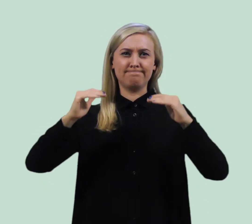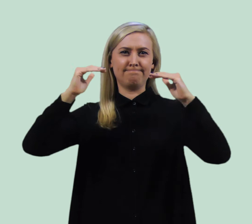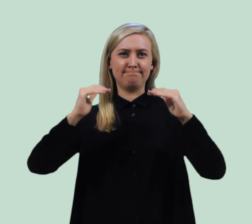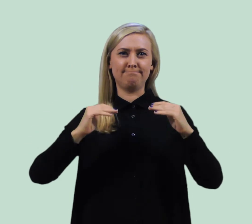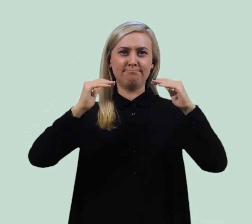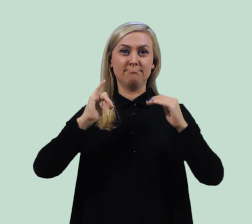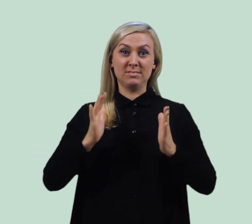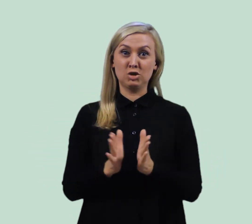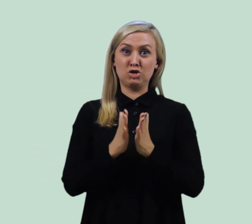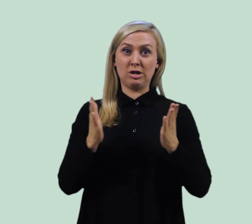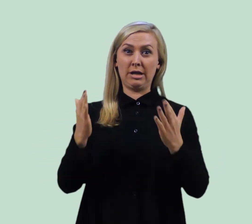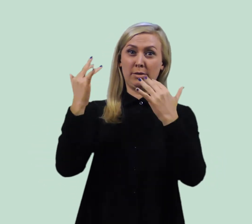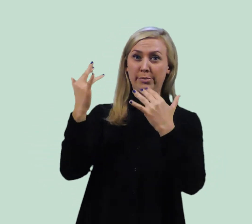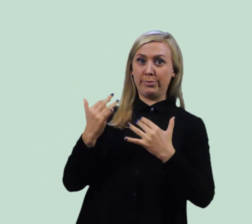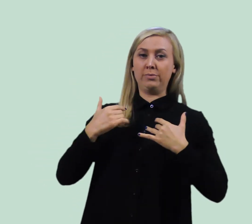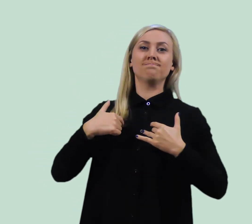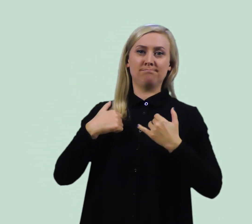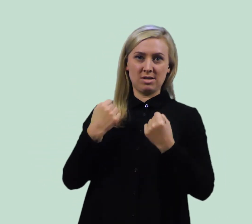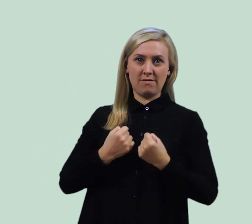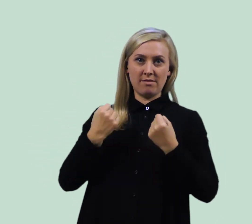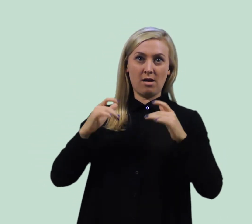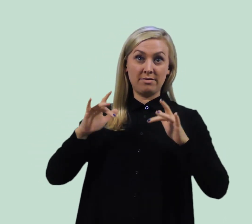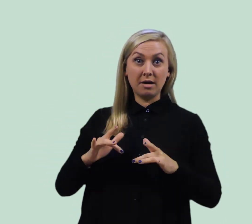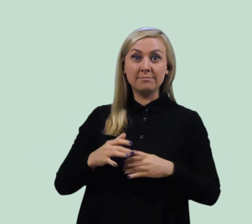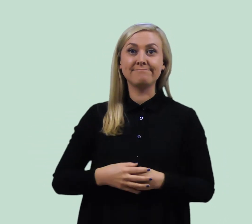Alles was auf diesen Ebene Schaden anrichtet auf eine Person, ist Gewalt.